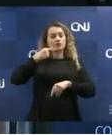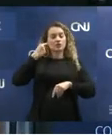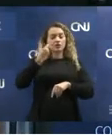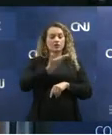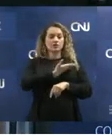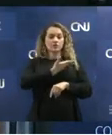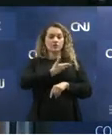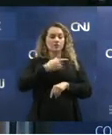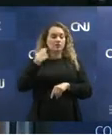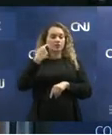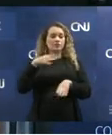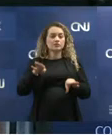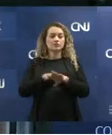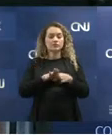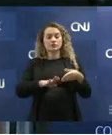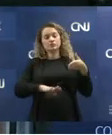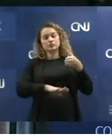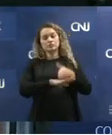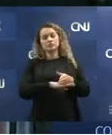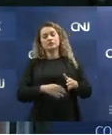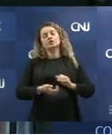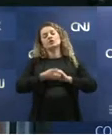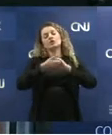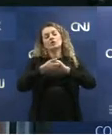Marcelo Andreu, ilustre representante do Ministério Púbico de Goiás.